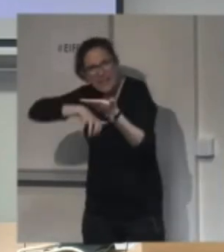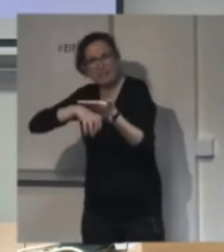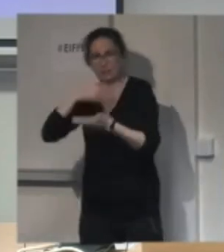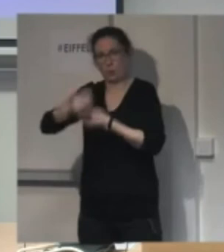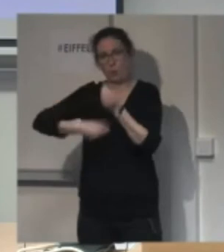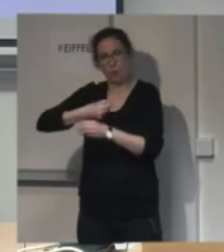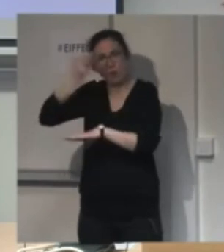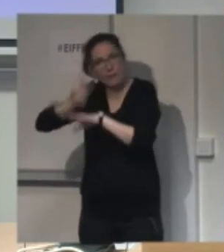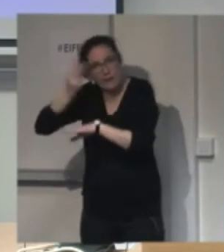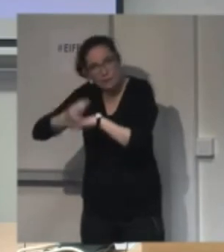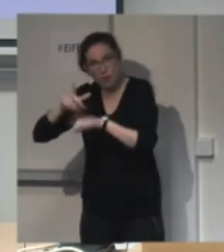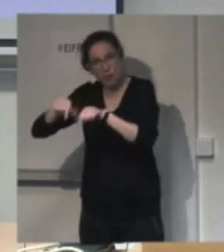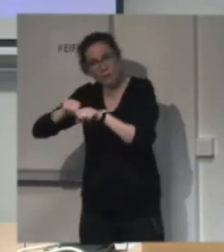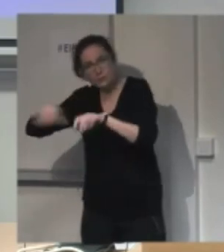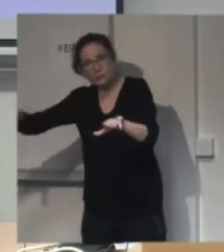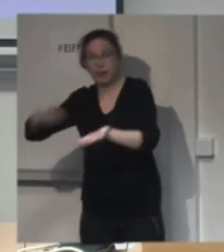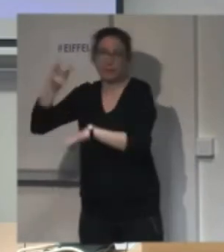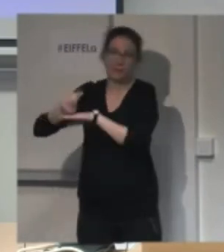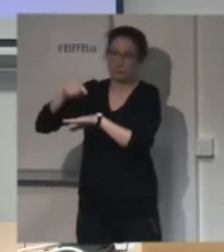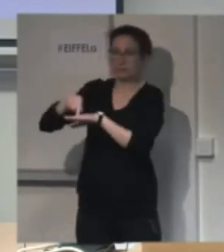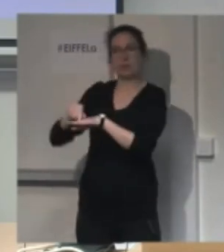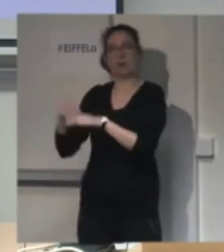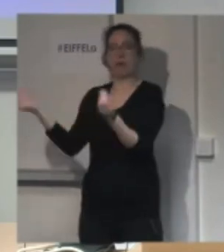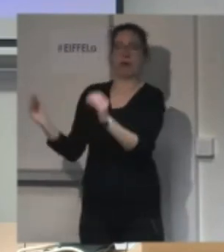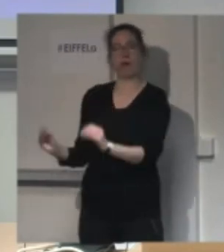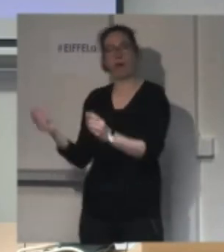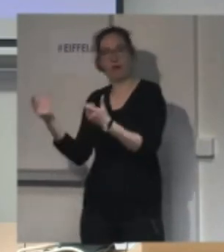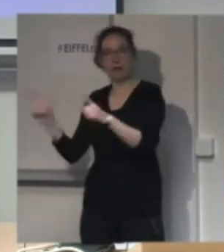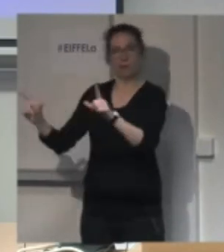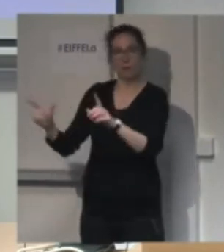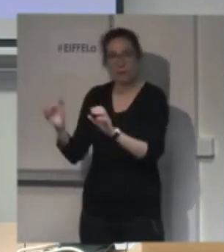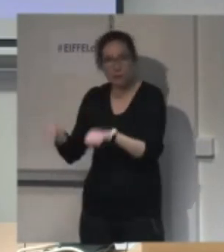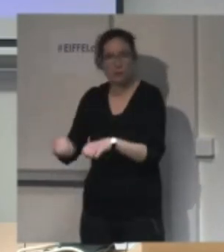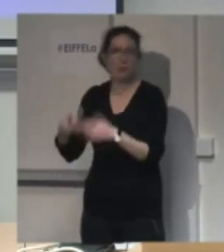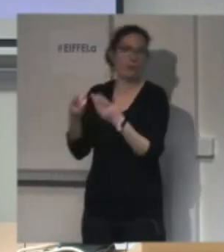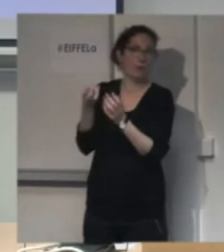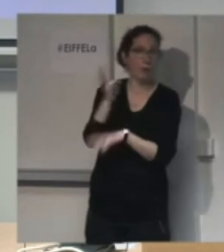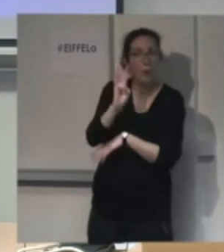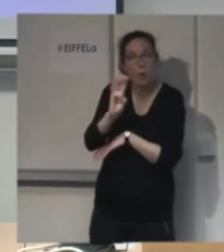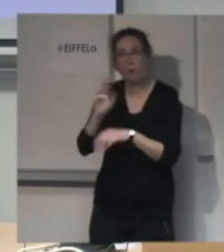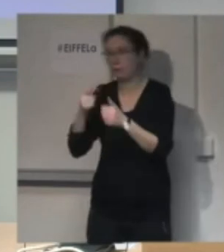Il peut y avoir des documents en téléchargement et alors là, c'est la foire à tout. Il peut y avoir du PDF, du PowerPoint,